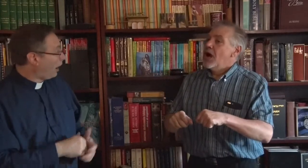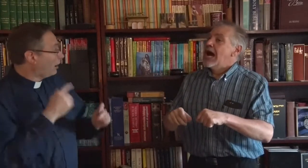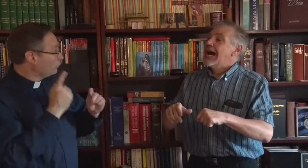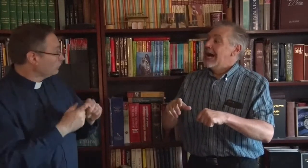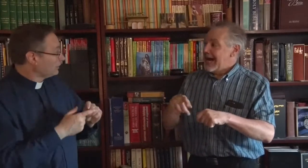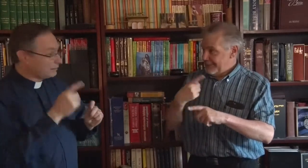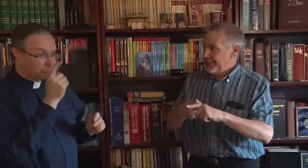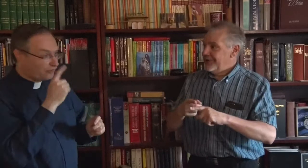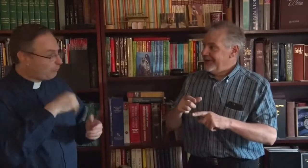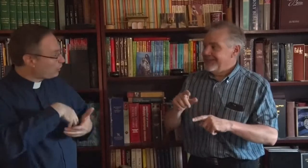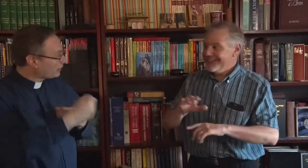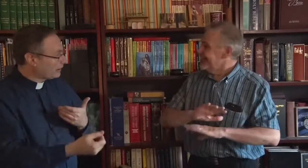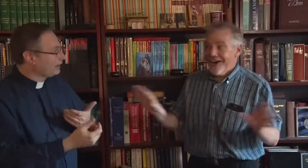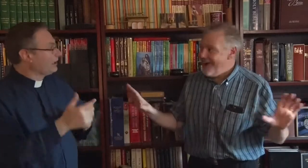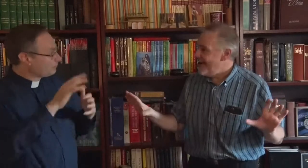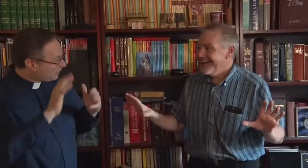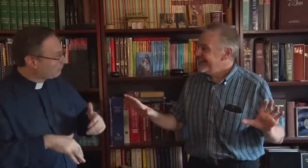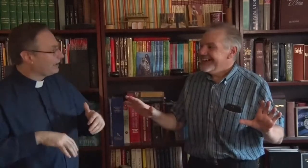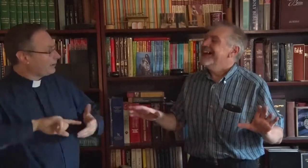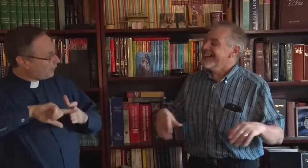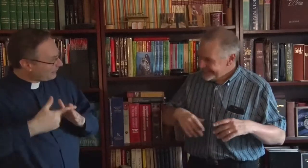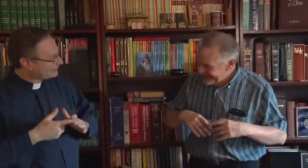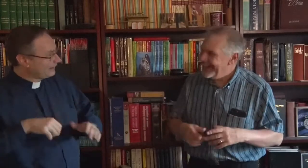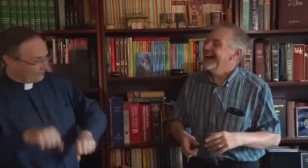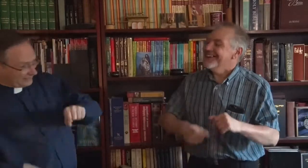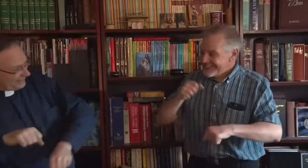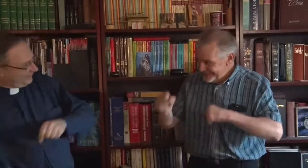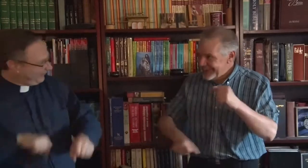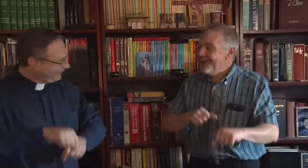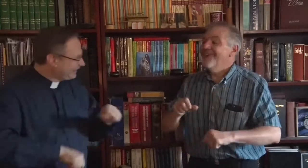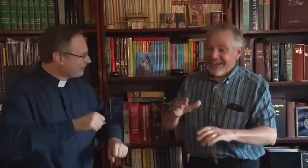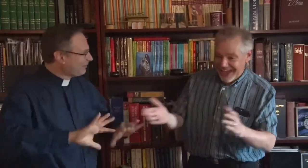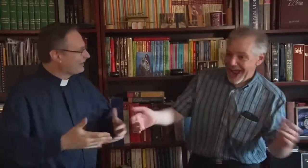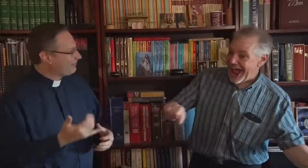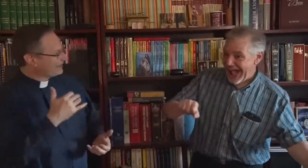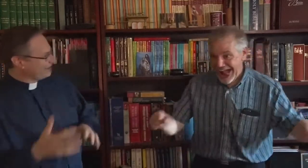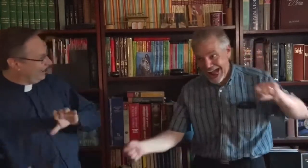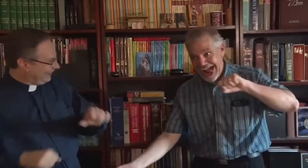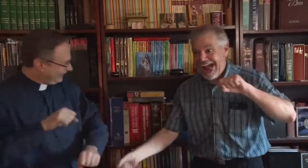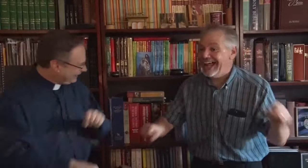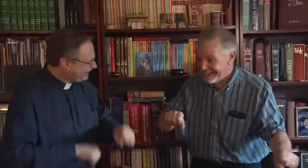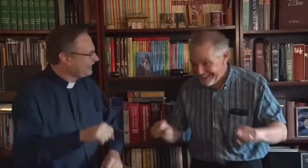Ah? En plus… tu ne pouvais pas sortir… puis après tu a commencé à faire le vélo? Oui.. ahhh…..